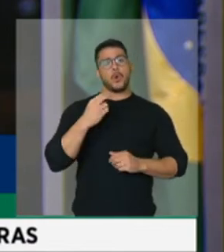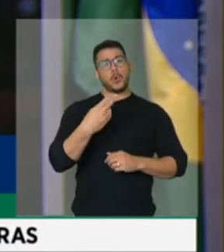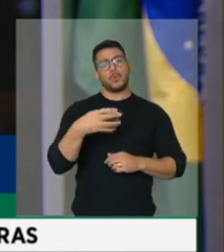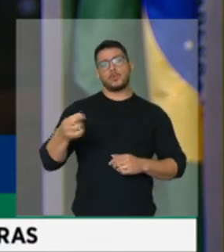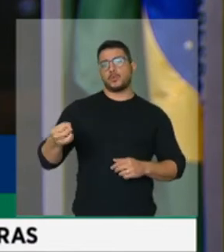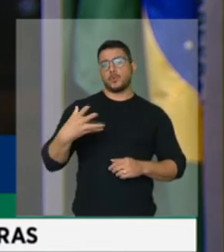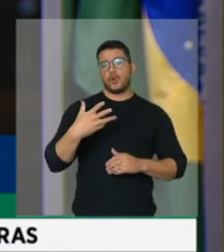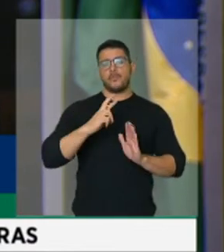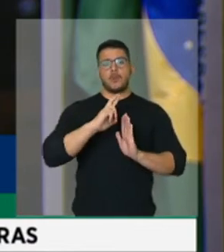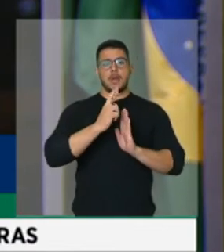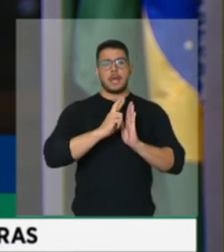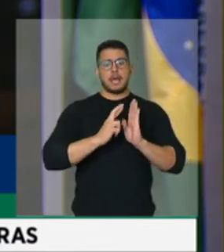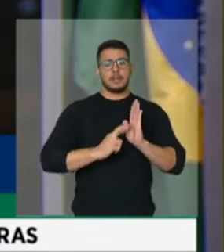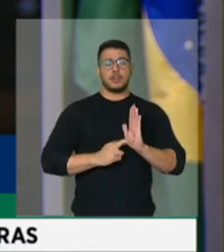APELO AO RELATOR DESTA MATÉ